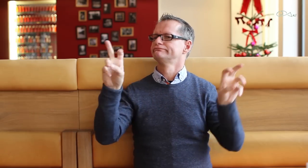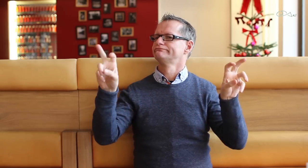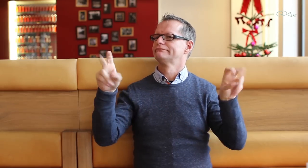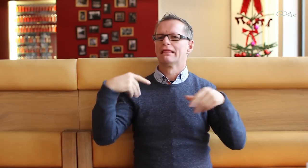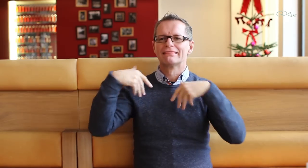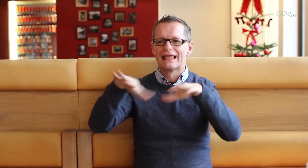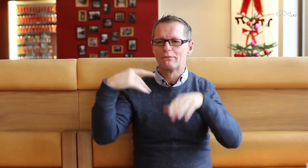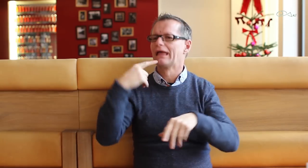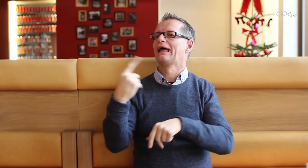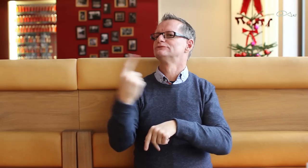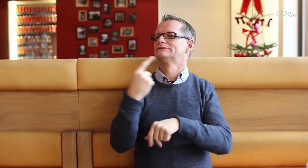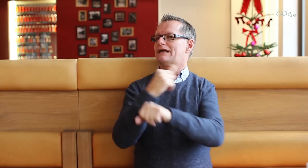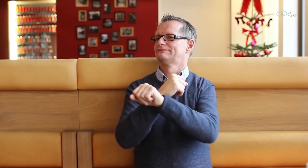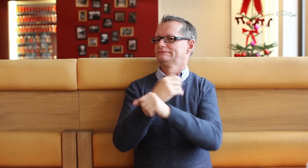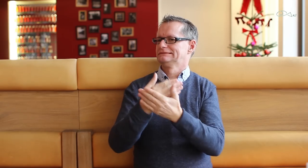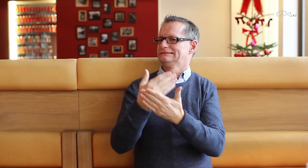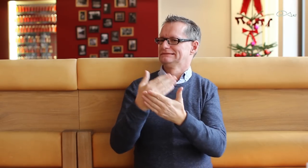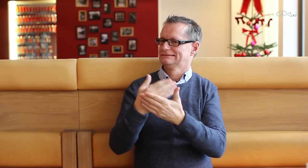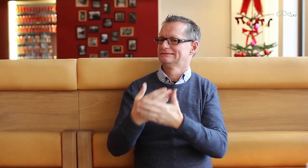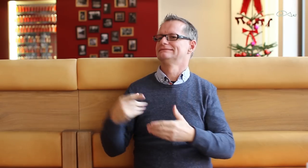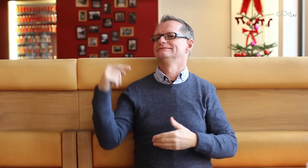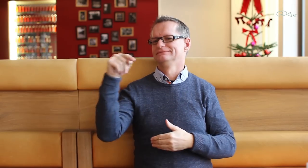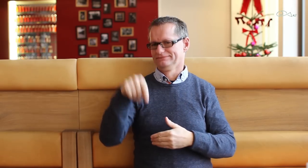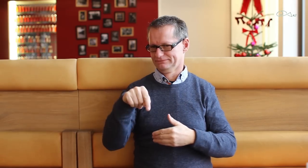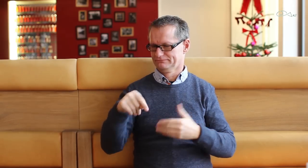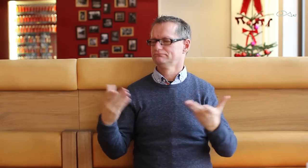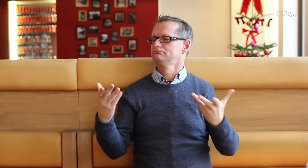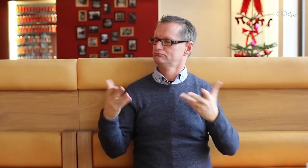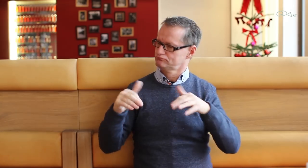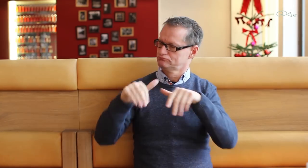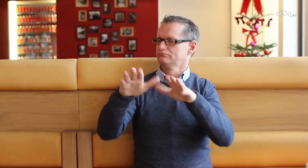Das ist auch das Thema bei der Demonstration für Aktion Taubblind mit dem Titel „Isolationshaft“